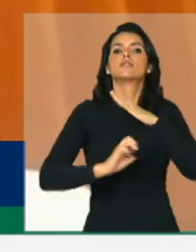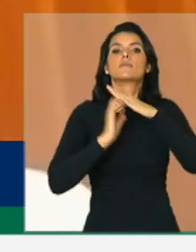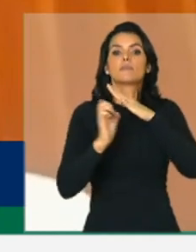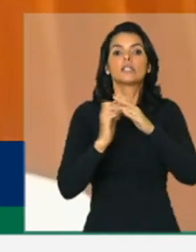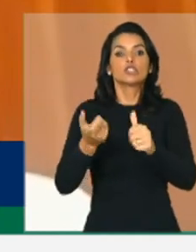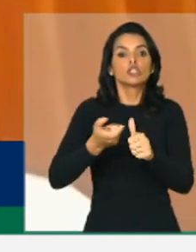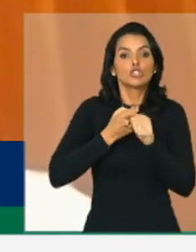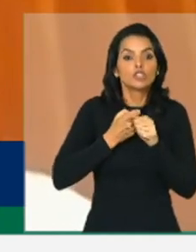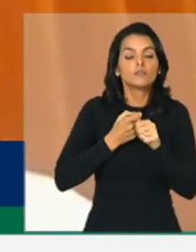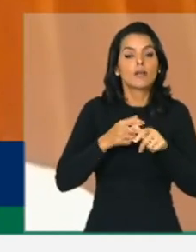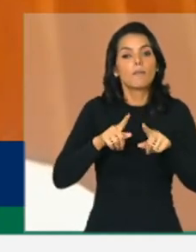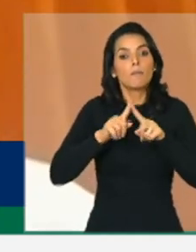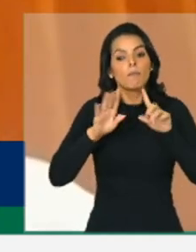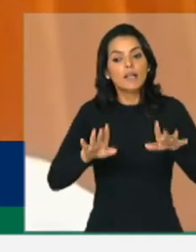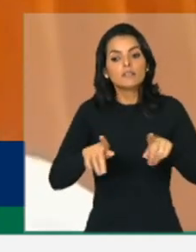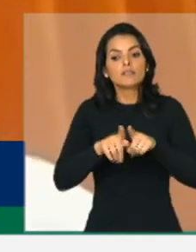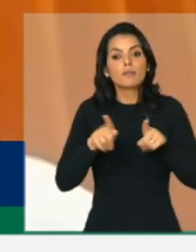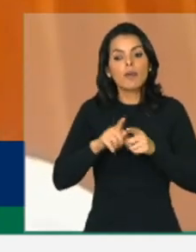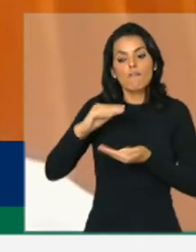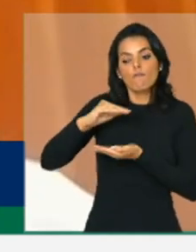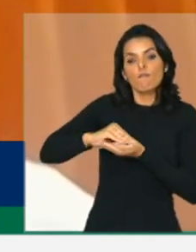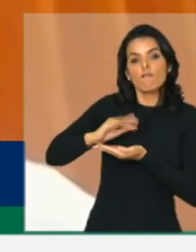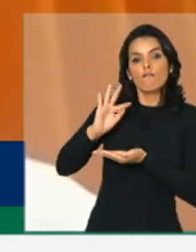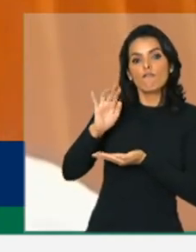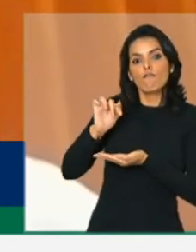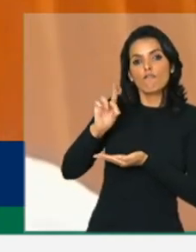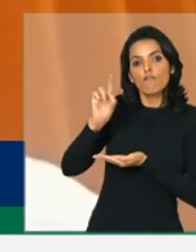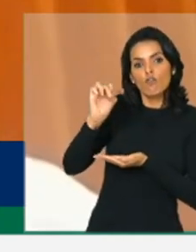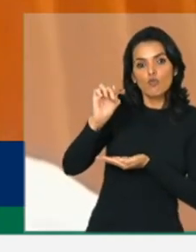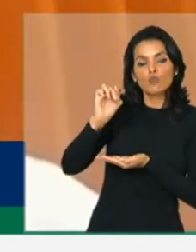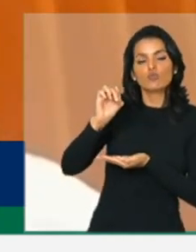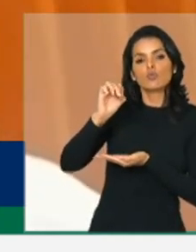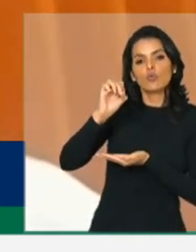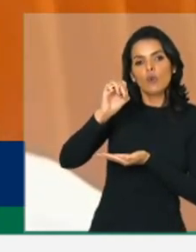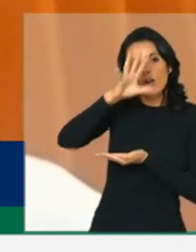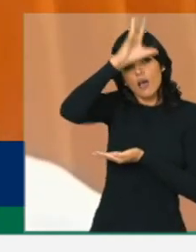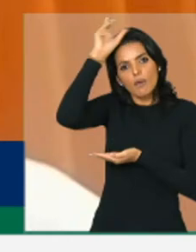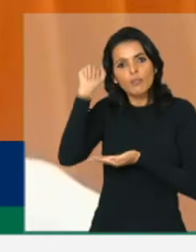DE INCENTIVO É ECONOMIA. E QUE PRECISAM EXISTIR, ALIÁS ESTÃO SENDO APLICADOS É LARGA MONTA EM, NA MAIORIA